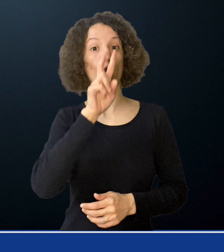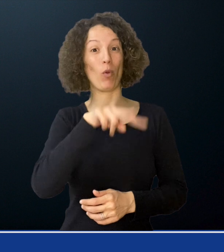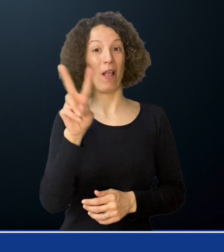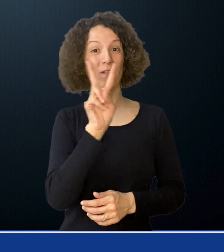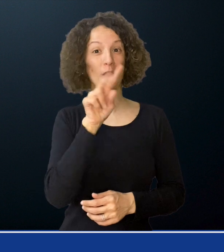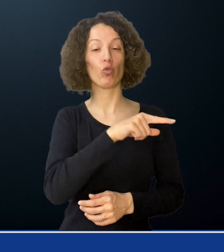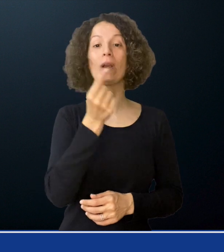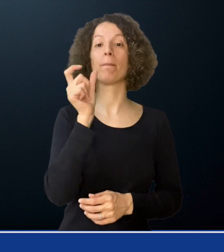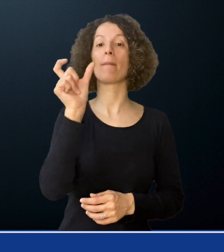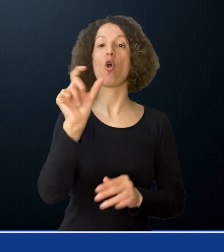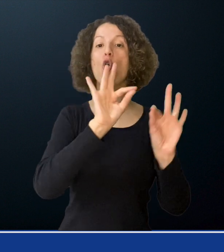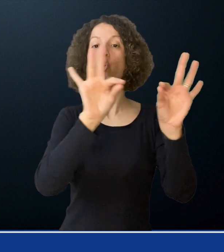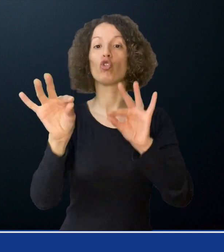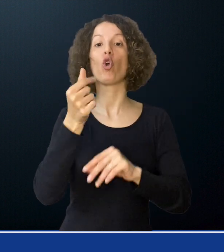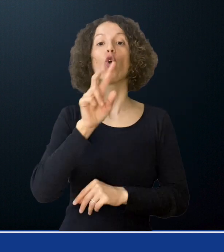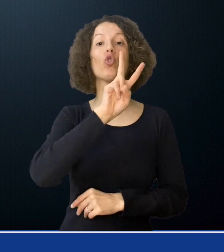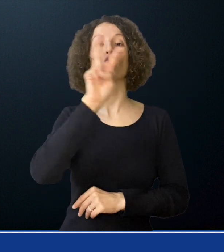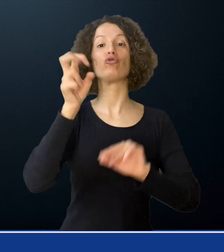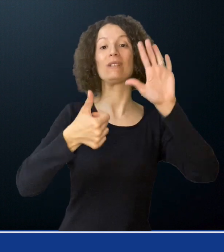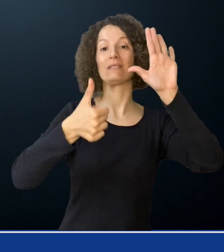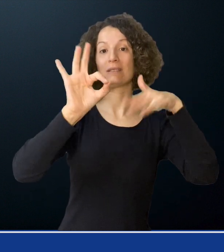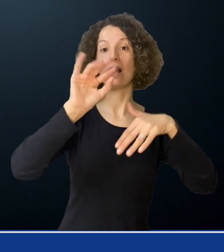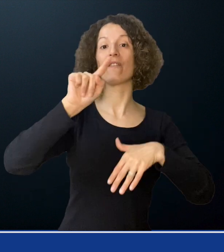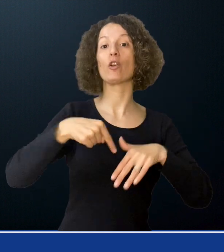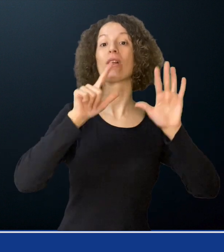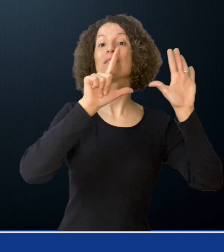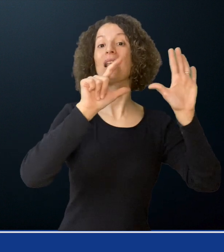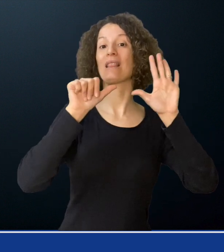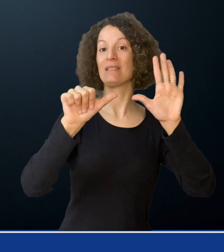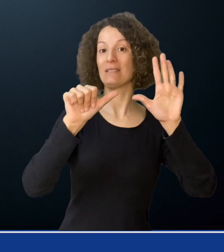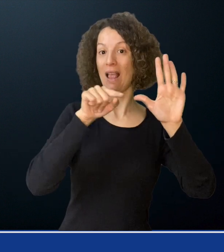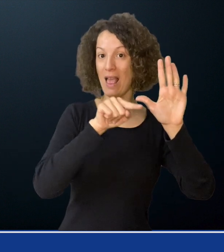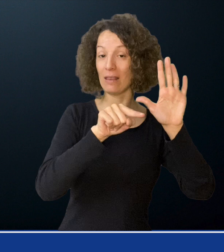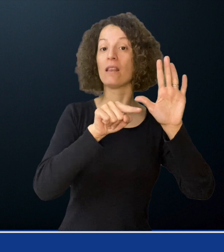Pensione 2022: euro 260,76 anziché euro 259,75.